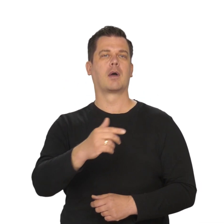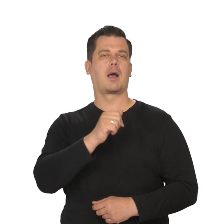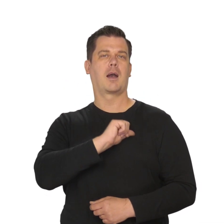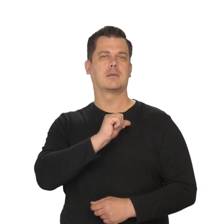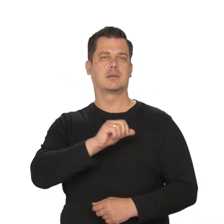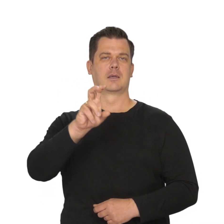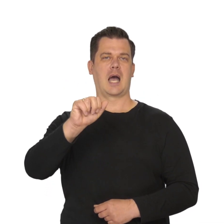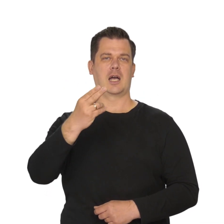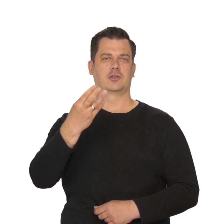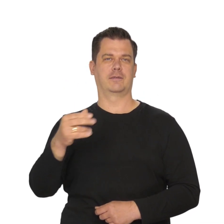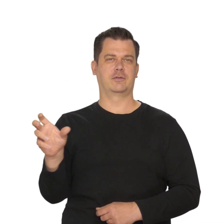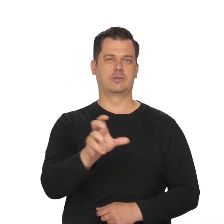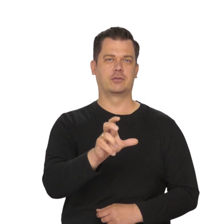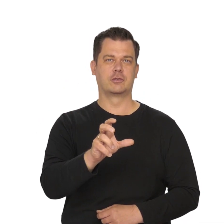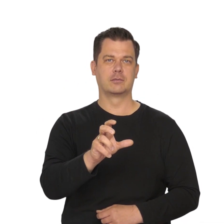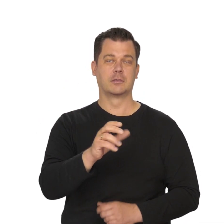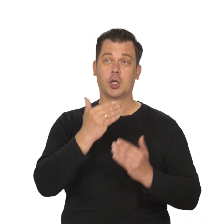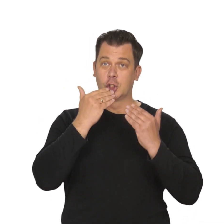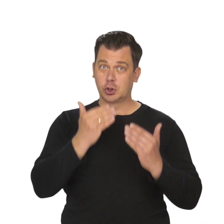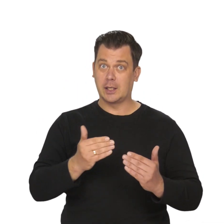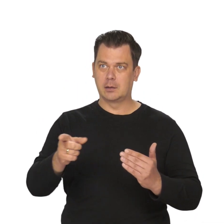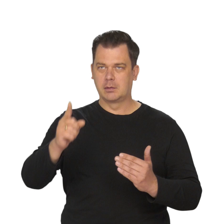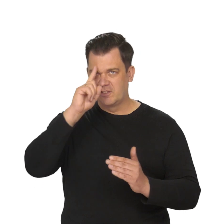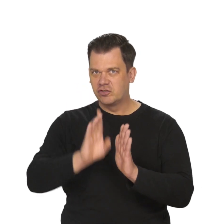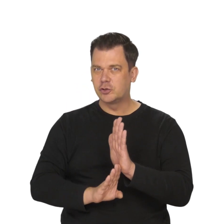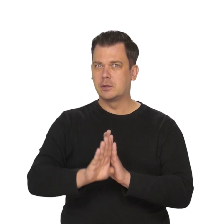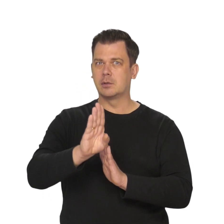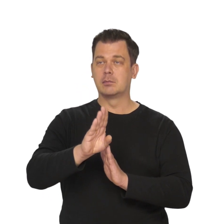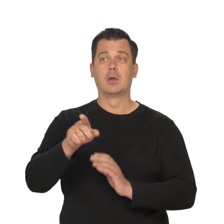w klasie Rafała Hadziewicza. Dzięki zdobytemu wykształceniu